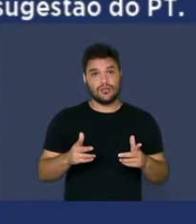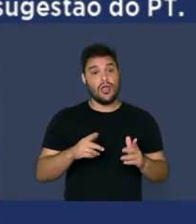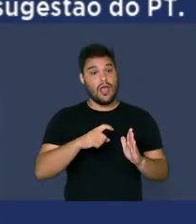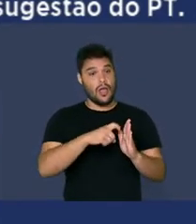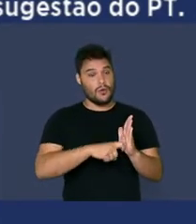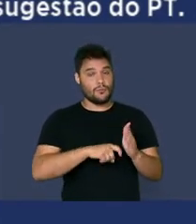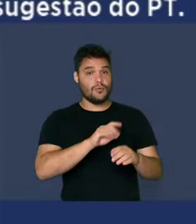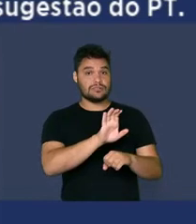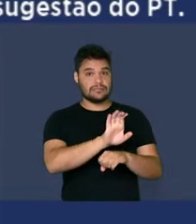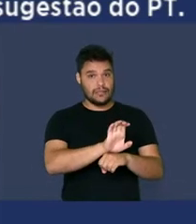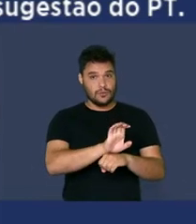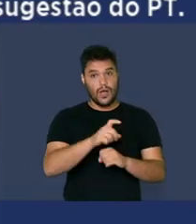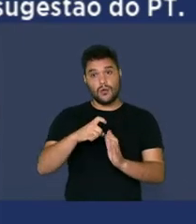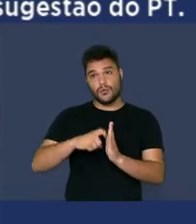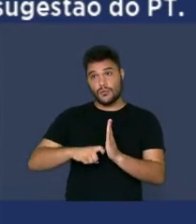IMPOSTOS DIFERENTES NO CASO IMPOSTO ESTADUAL E IMPOSTOS